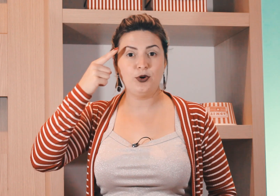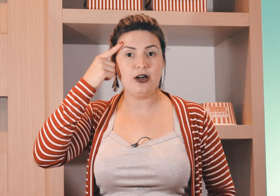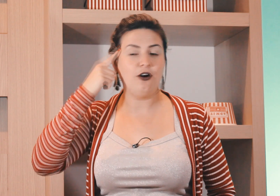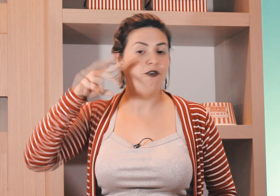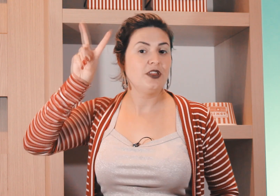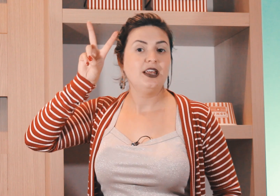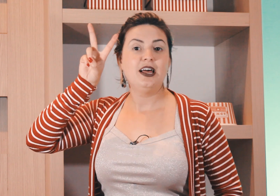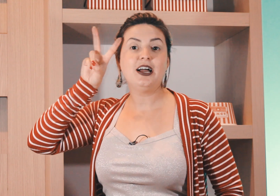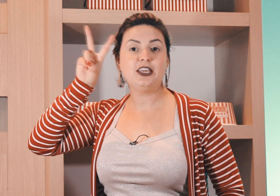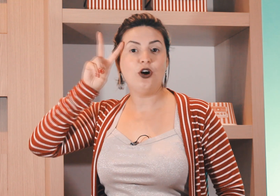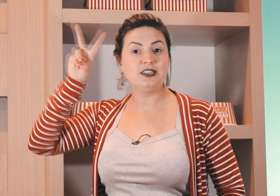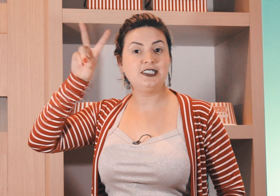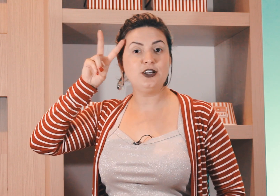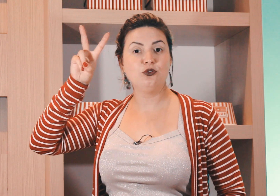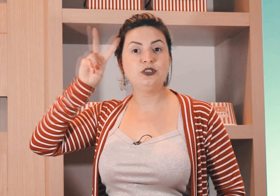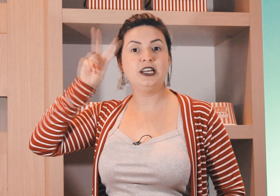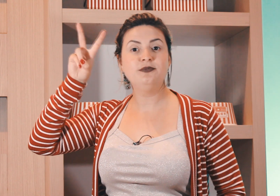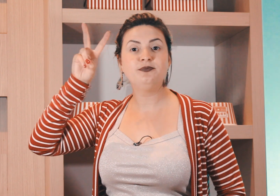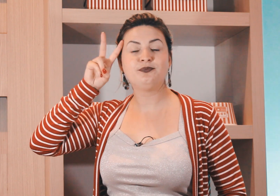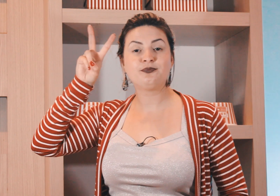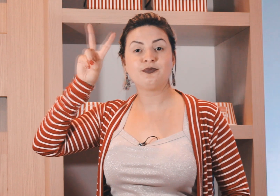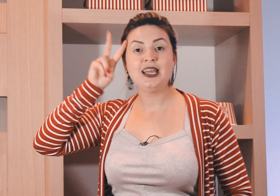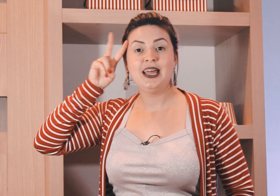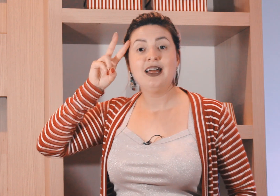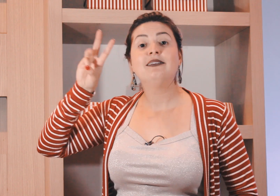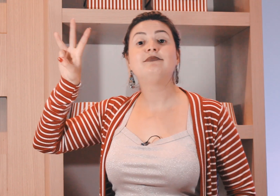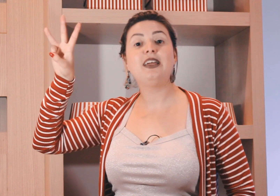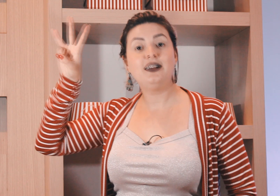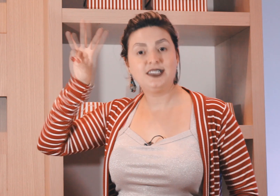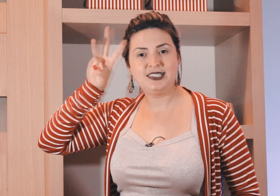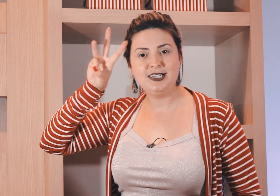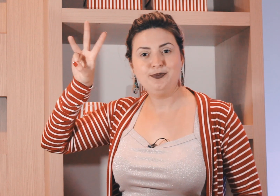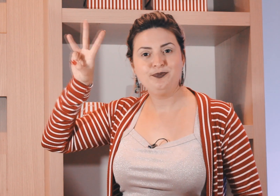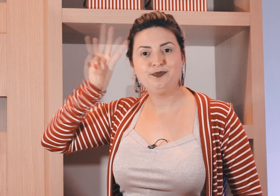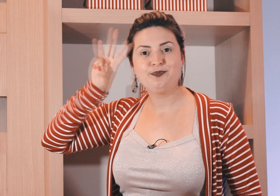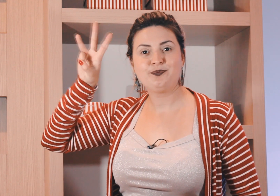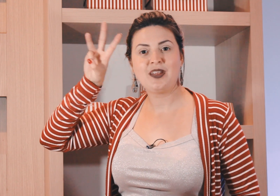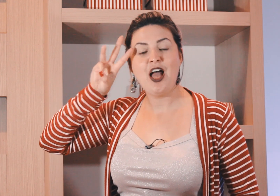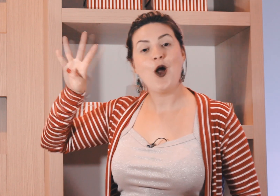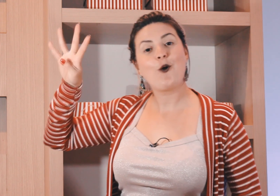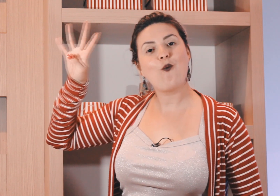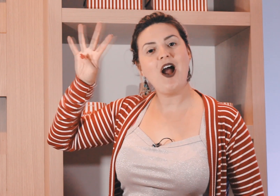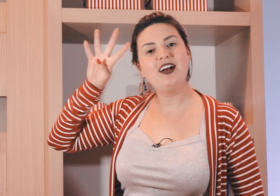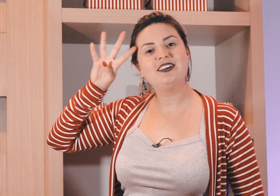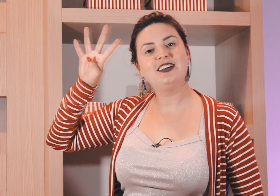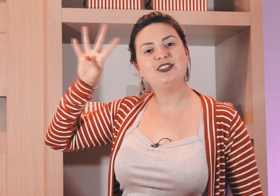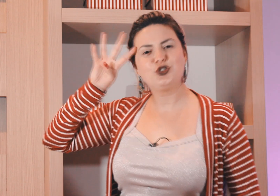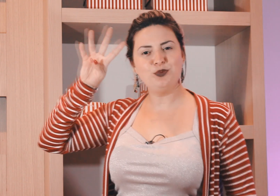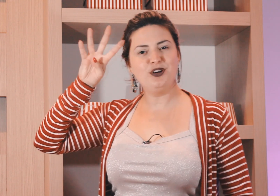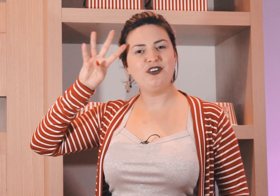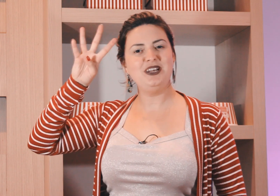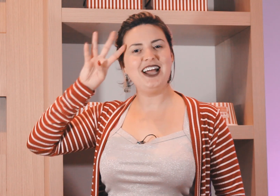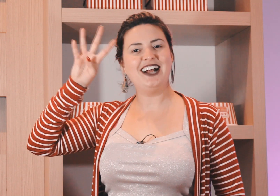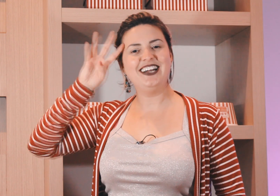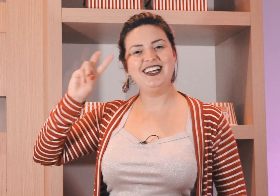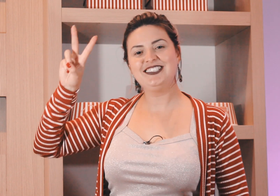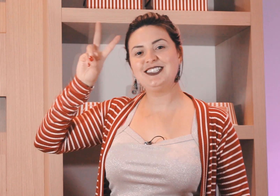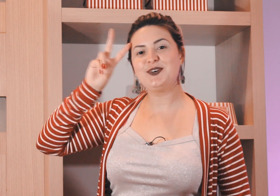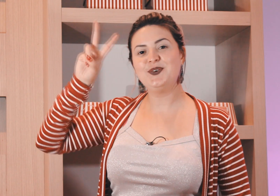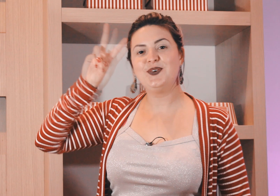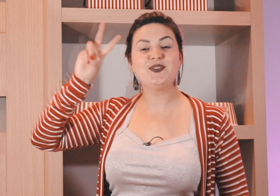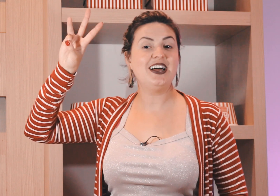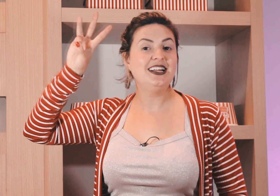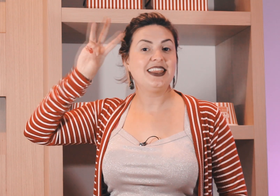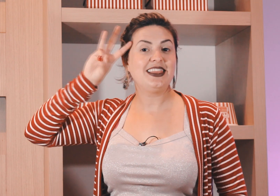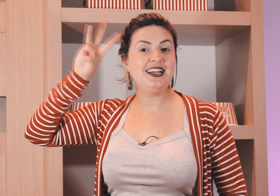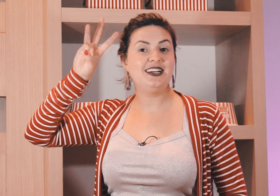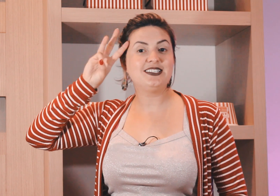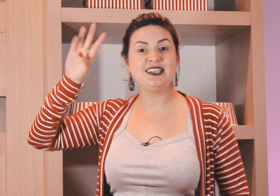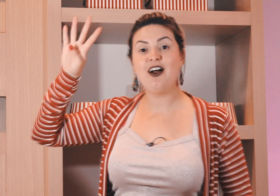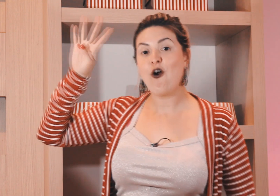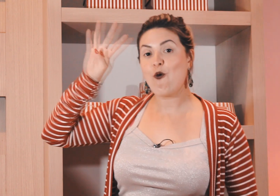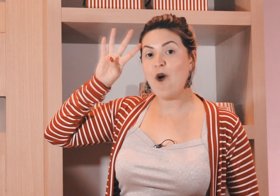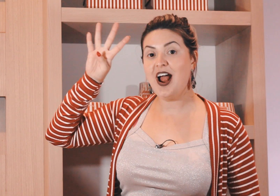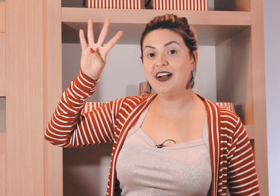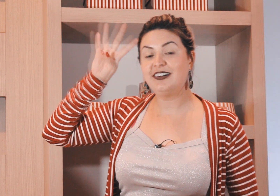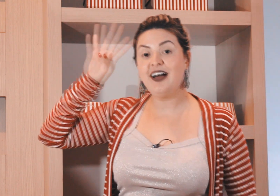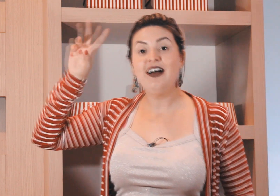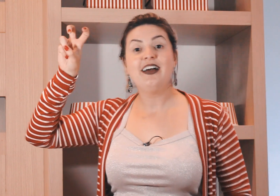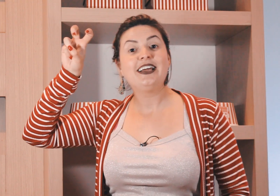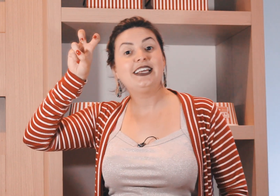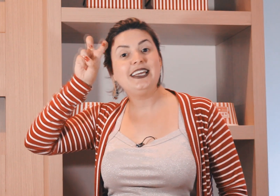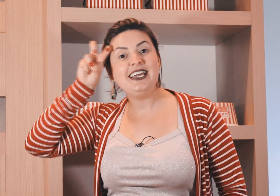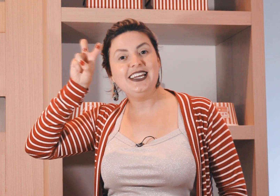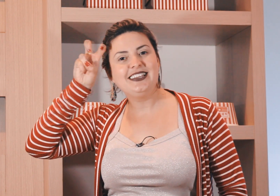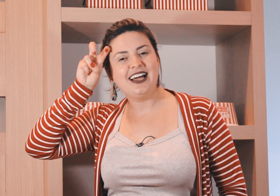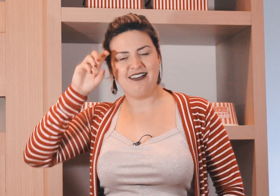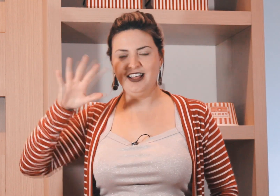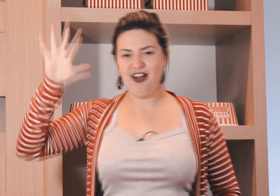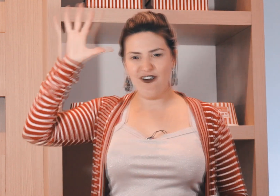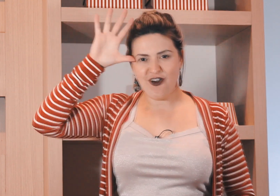têmpora ó aqui ó segunda, terça, quarta super familiar né segunda, terça, quarta, quinta não